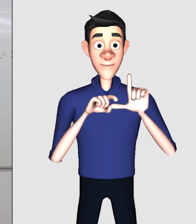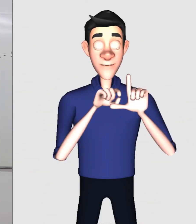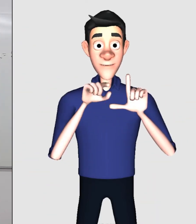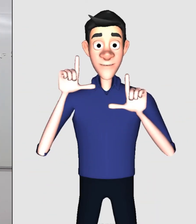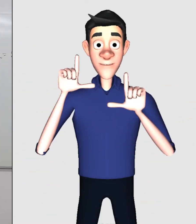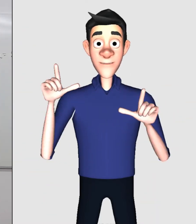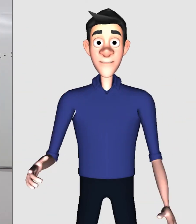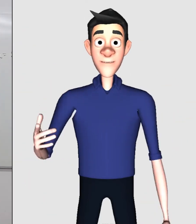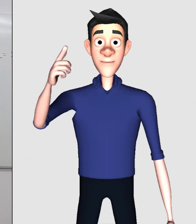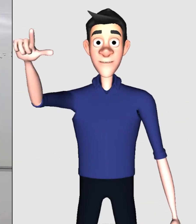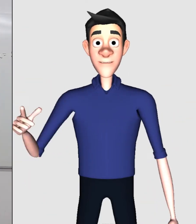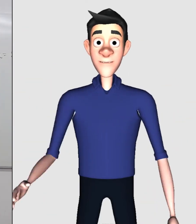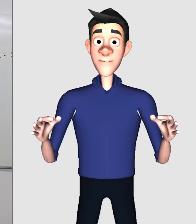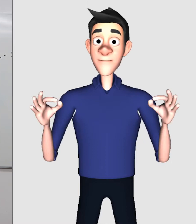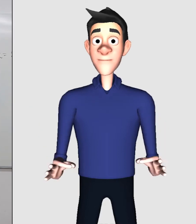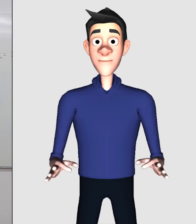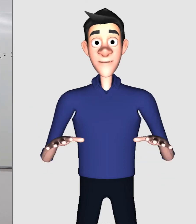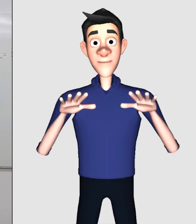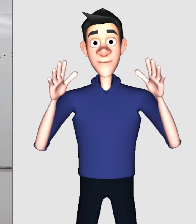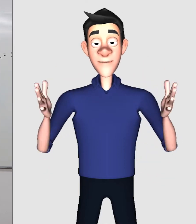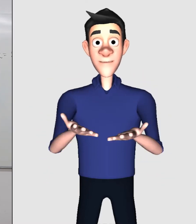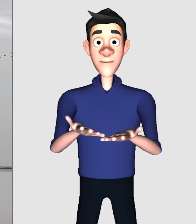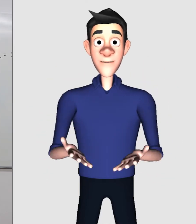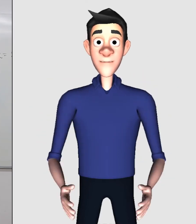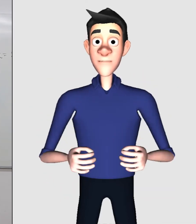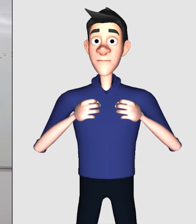Mas para ganhar essa força perde se outra coisa